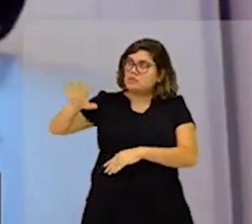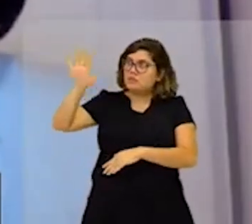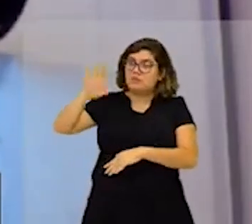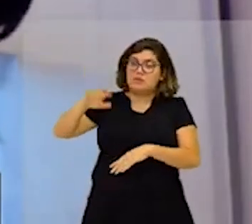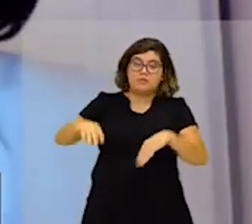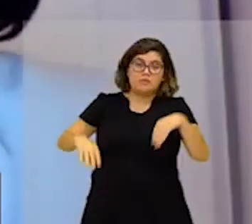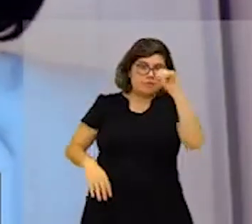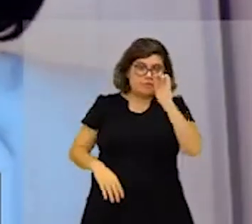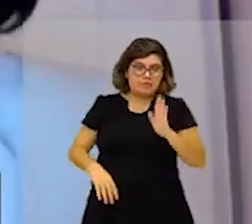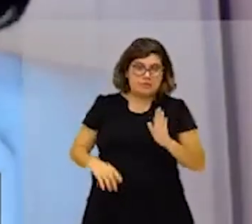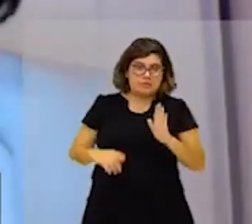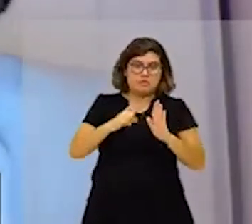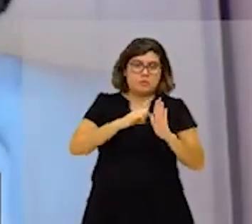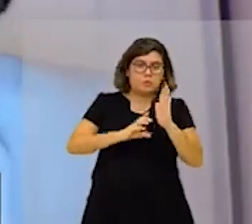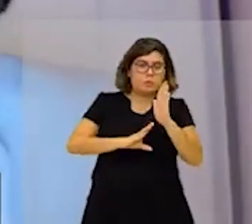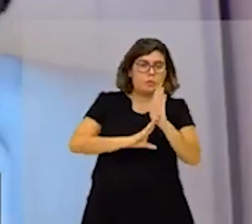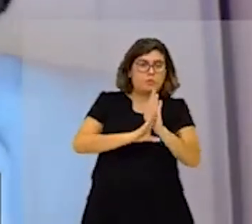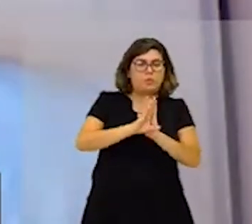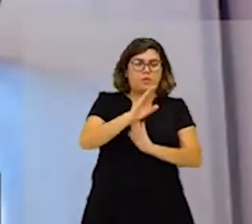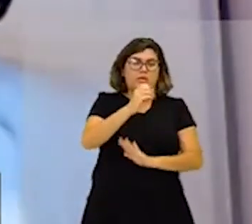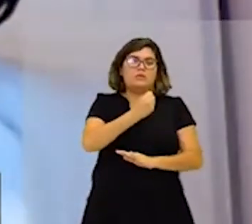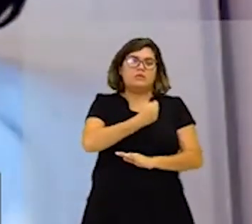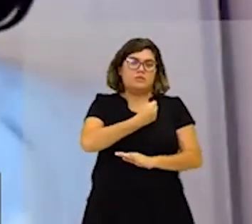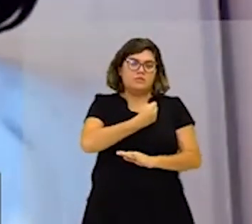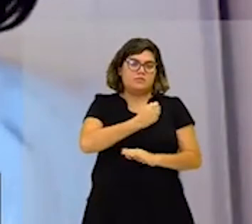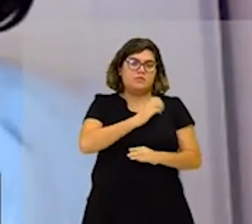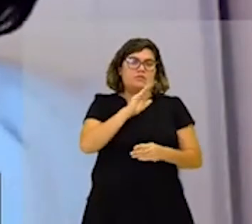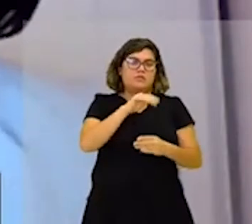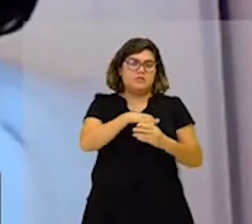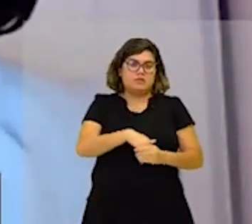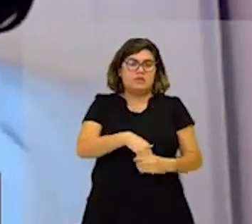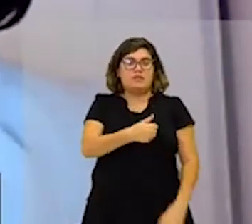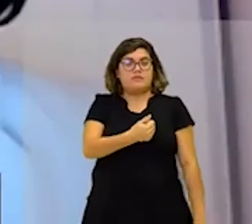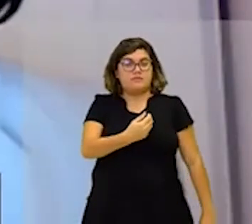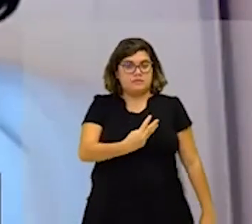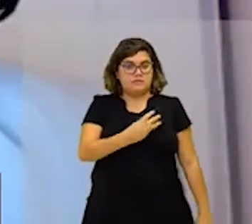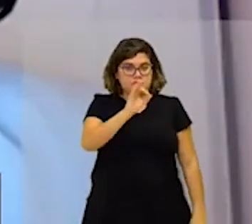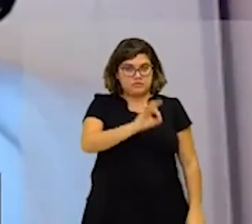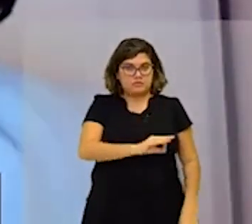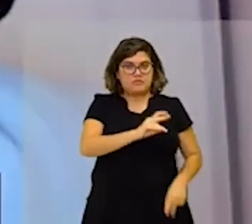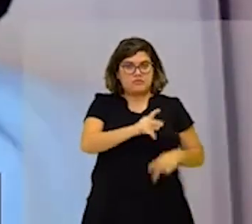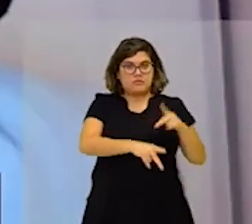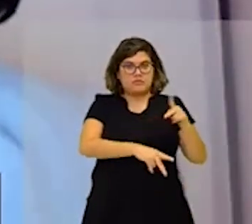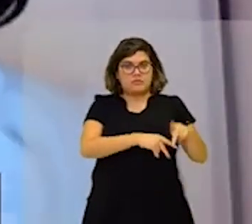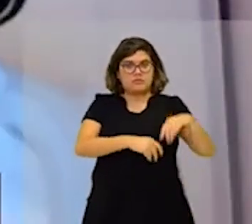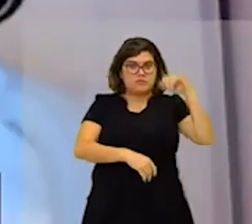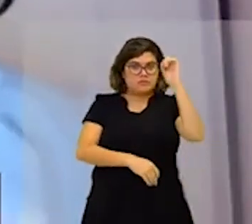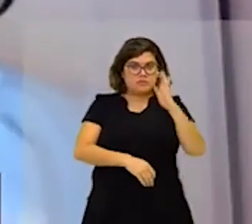um elevado número de pessoas que votavam treze por cento da população os exercícios direito